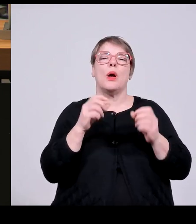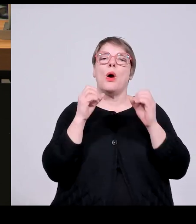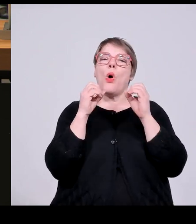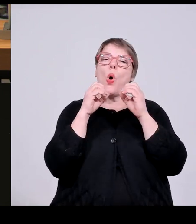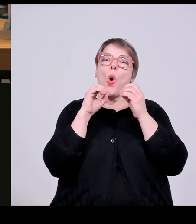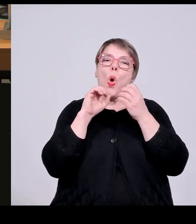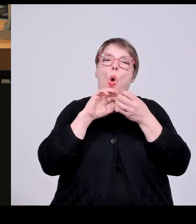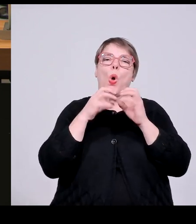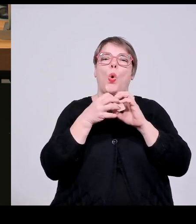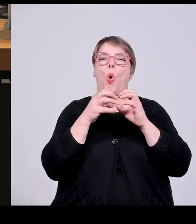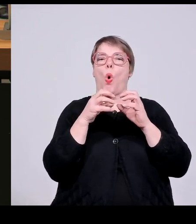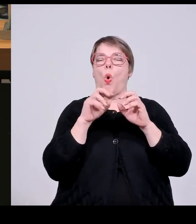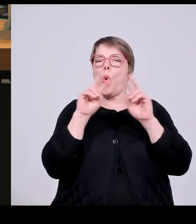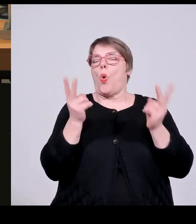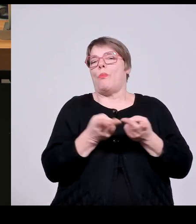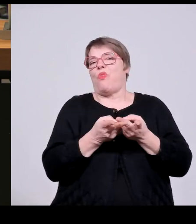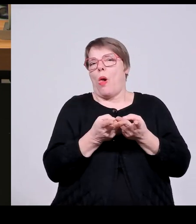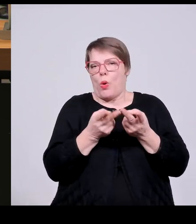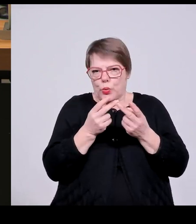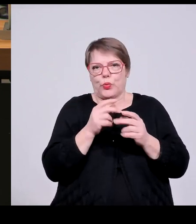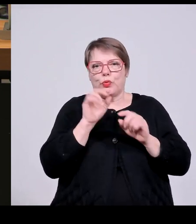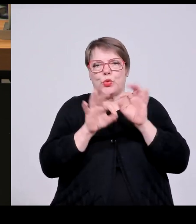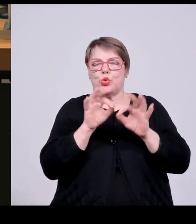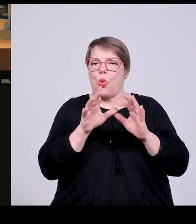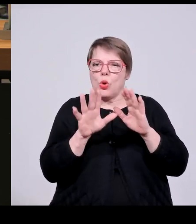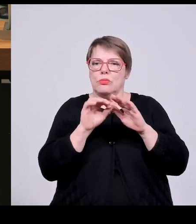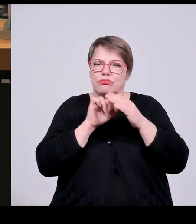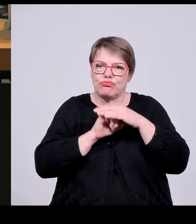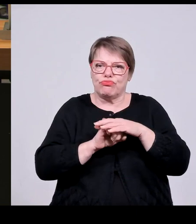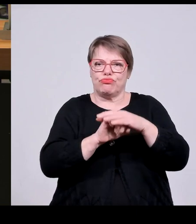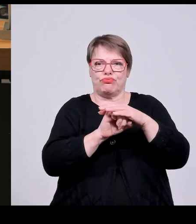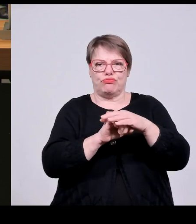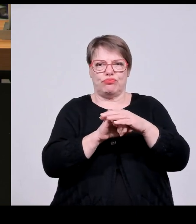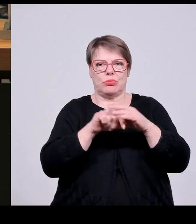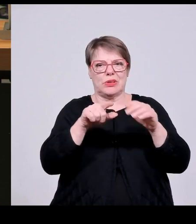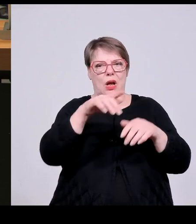Wir lehnen den AfD-Antrag selbstverständlich als FDP ab.